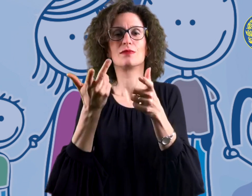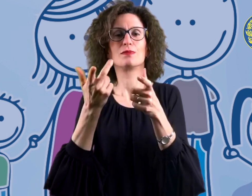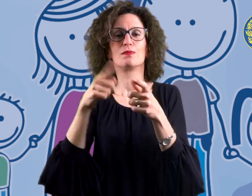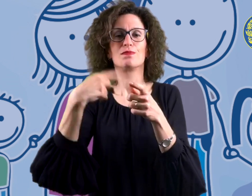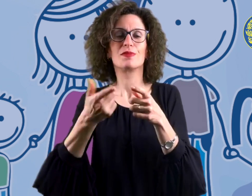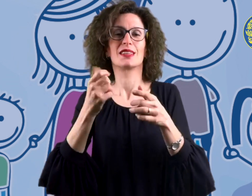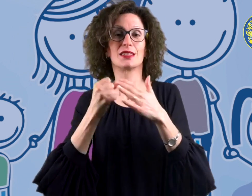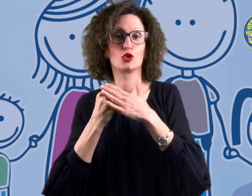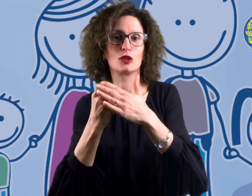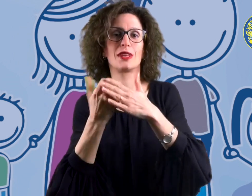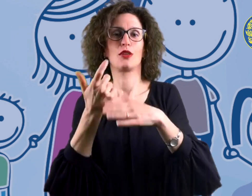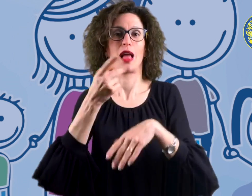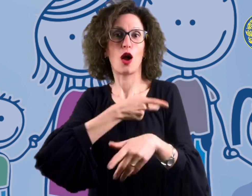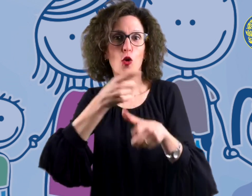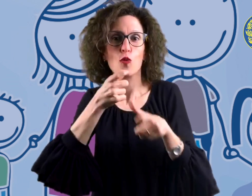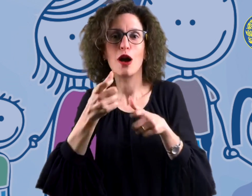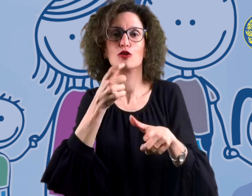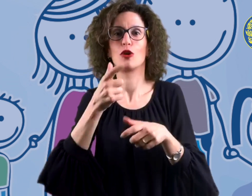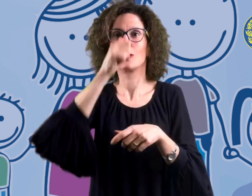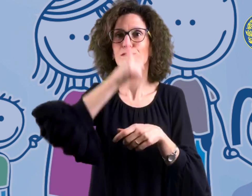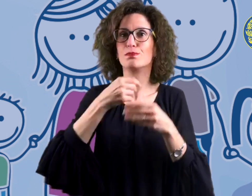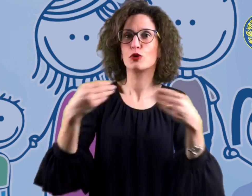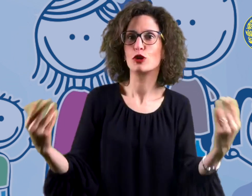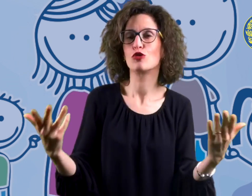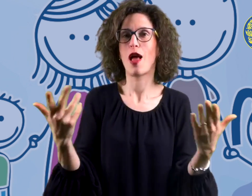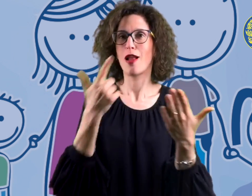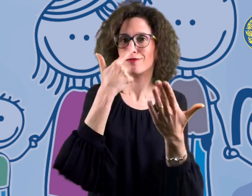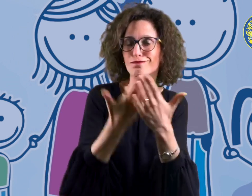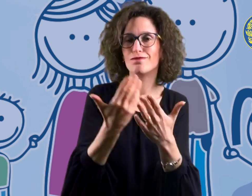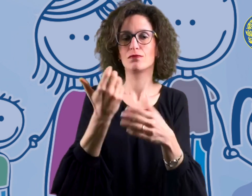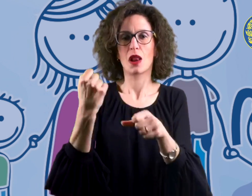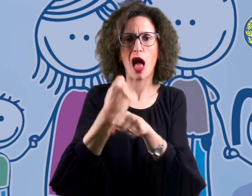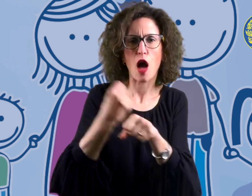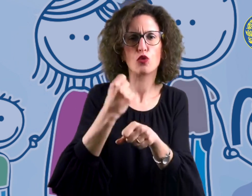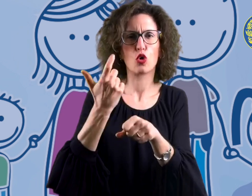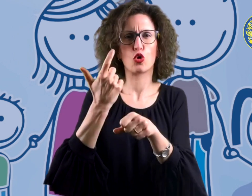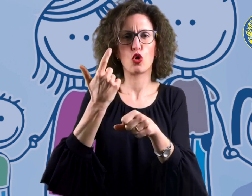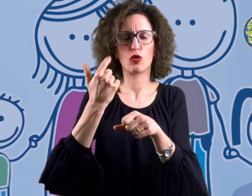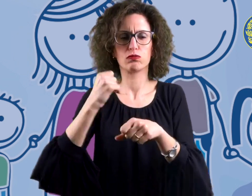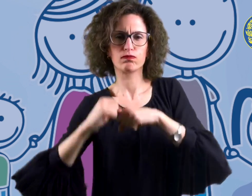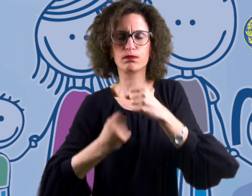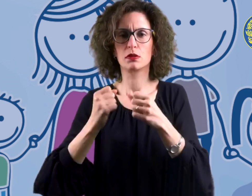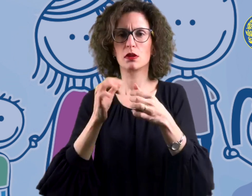sostegno sull'assistente alla comunicazione e sulle figure professionali adatte al lavoro, anche sul comportamento legato ai rapporti.